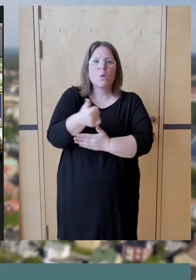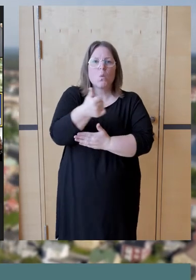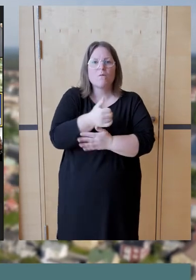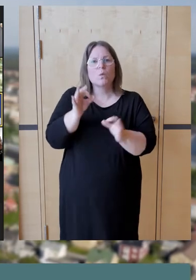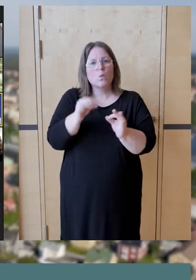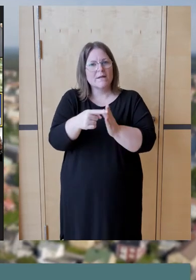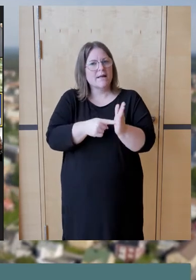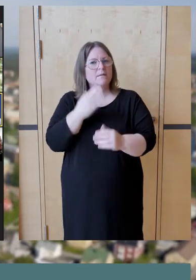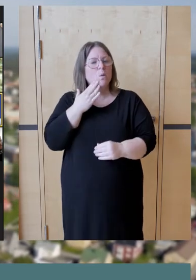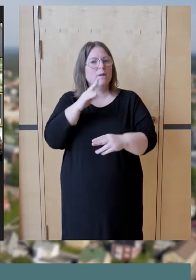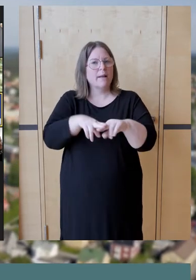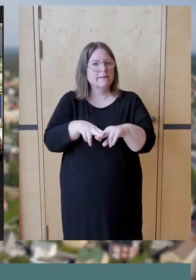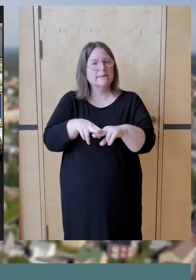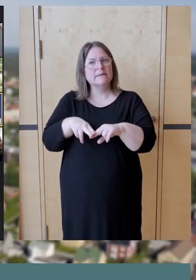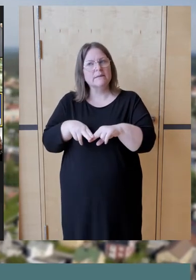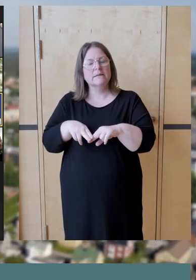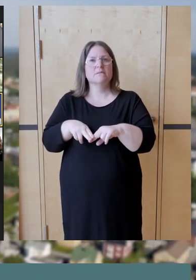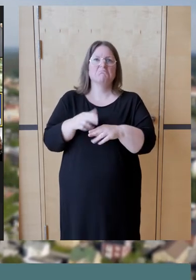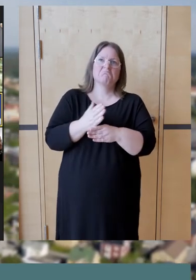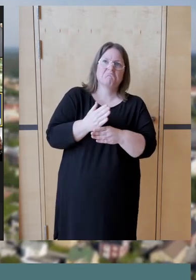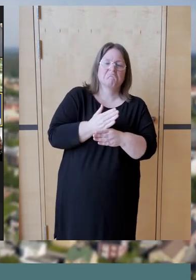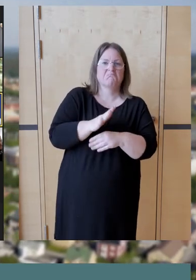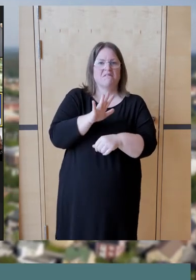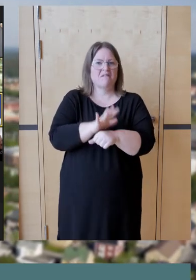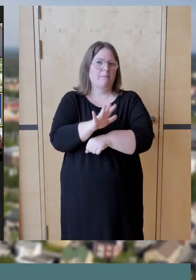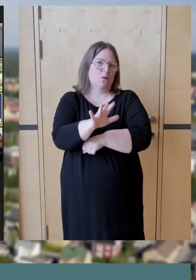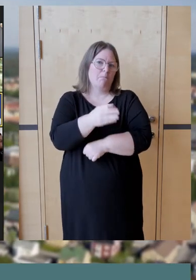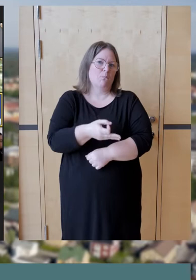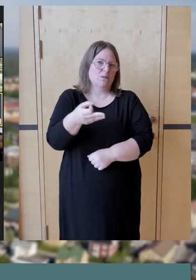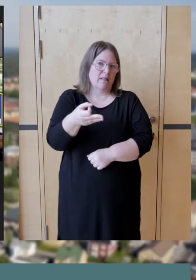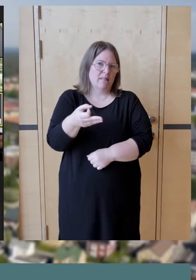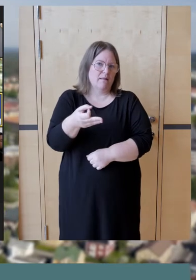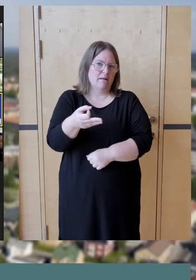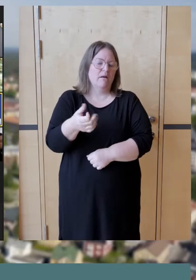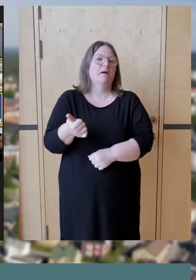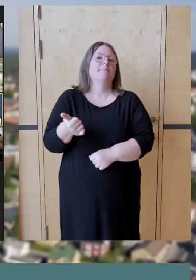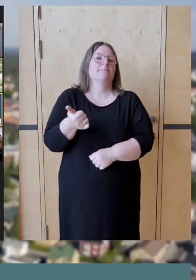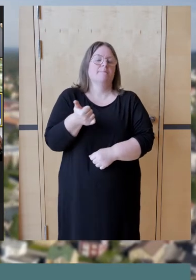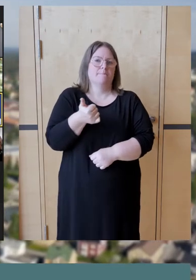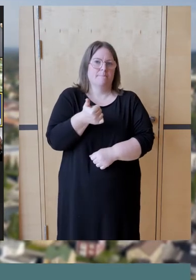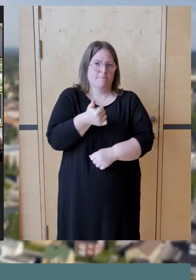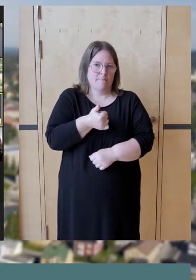BVC ungefär 15 % Kommer att behöva Kommer jag att behöva bygga ett nytt